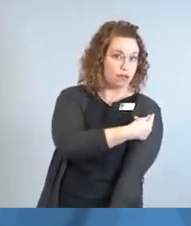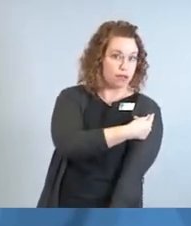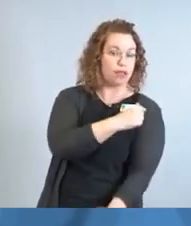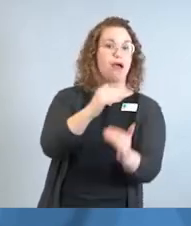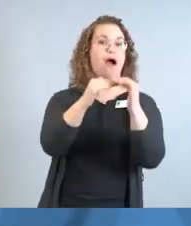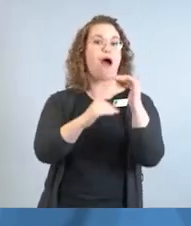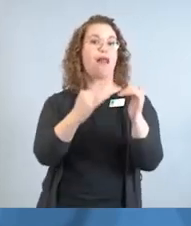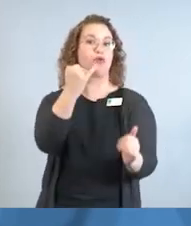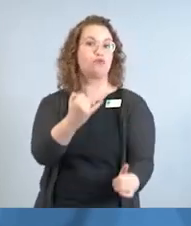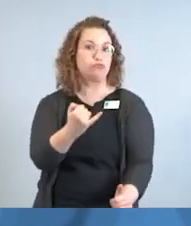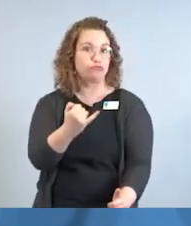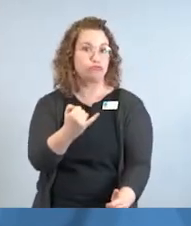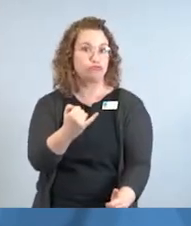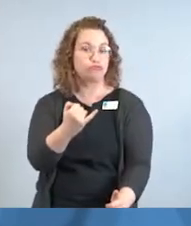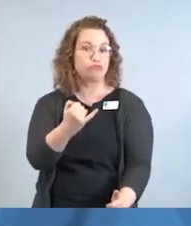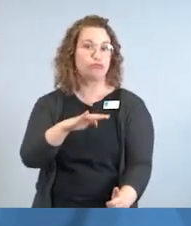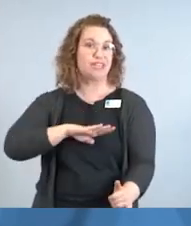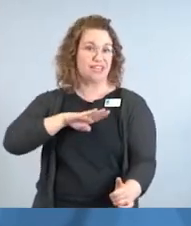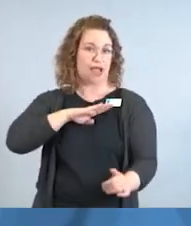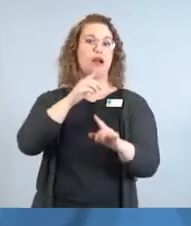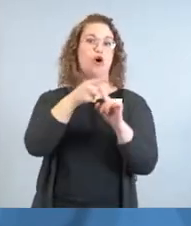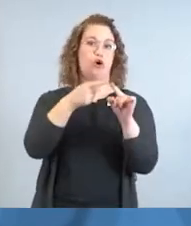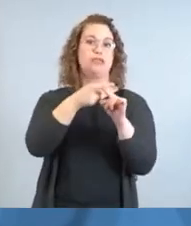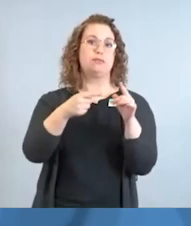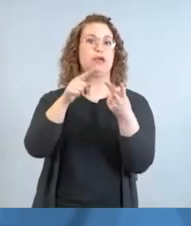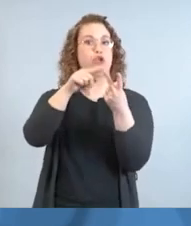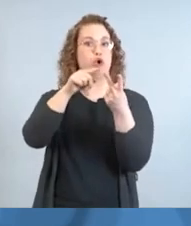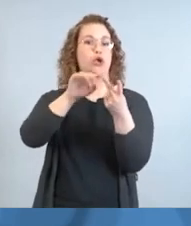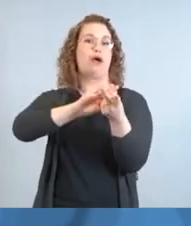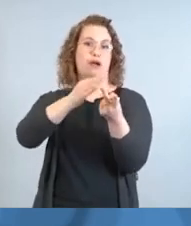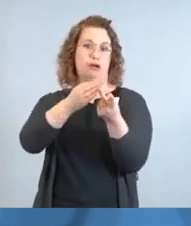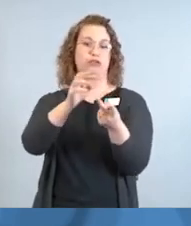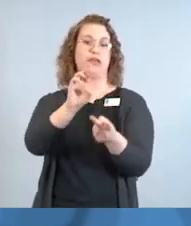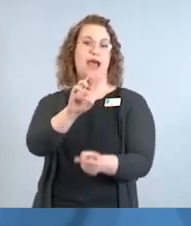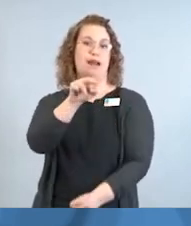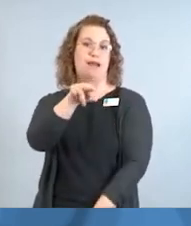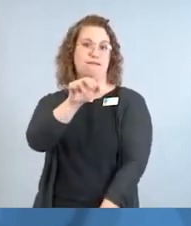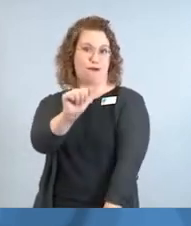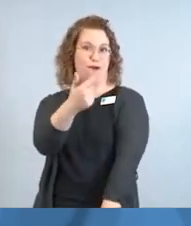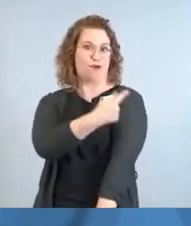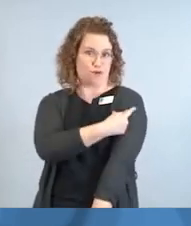toinen annos annetaan RNA-rokotteella. Tämä on se, mitä THL:kin päätyi suosittelemaan.